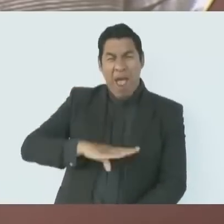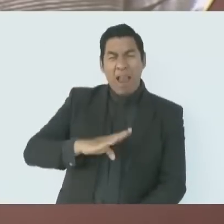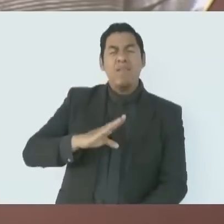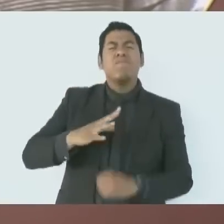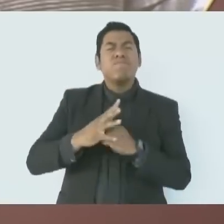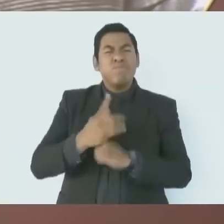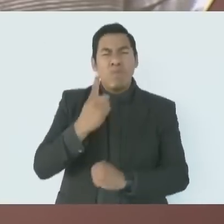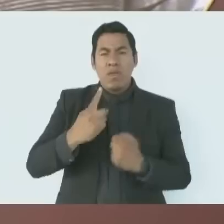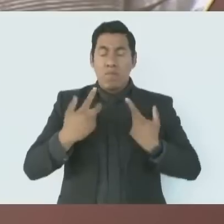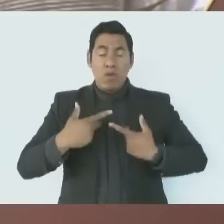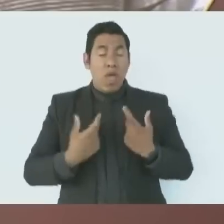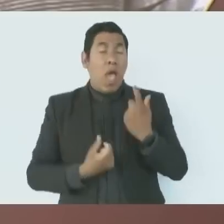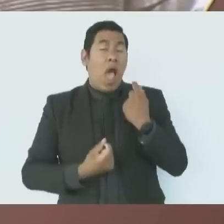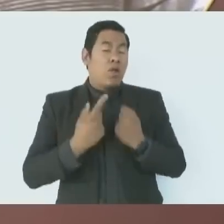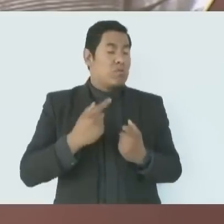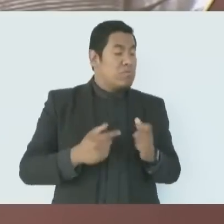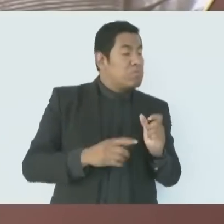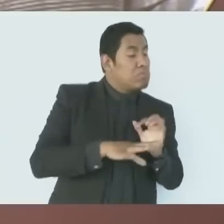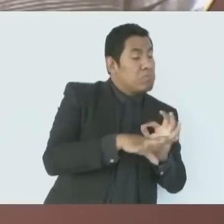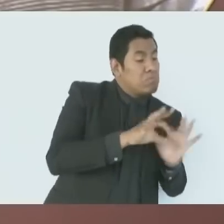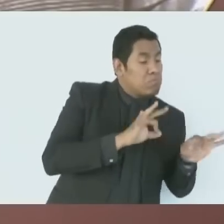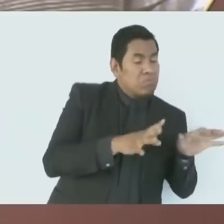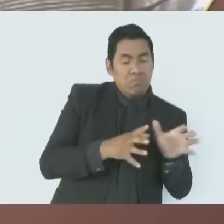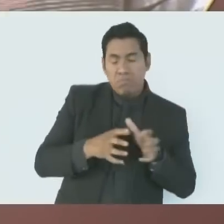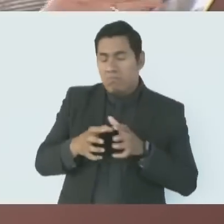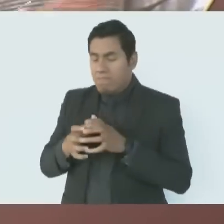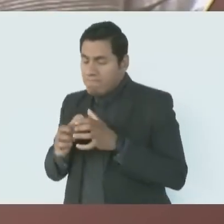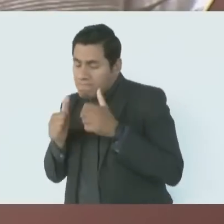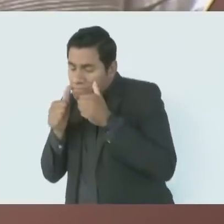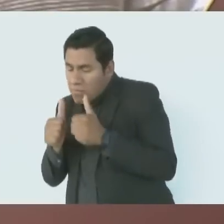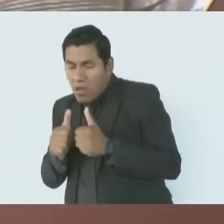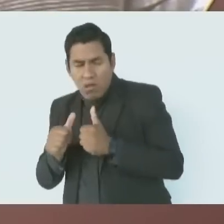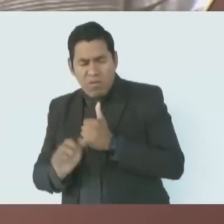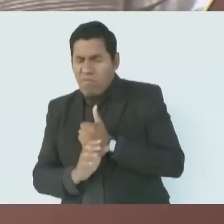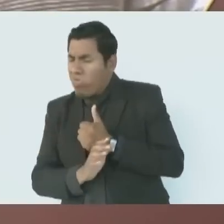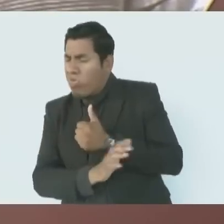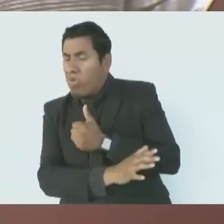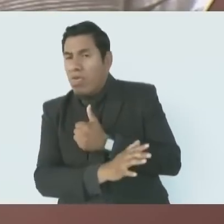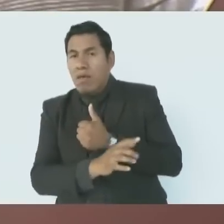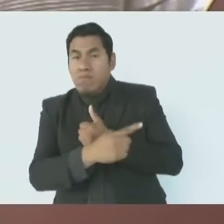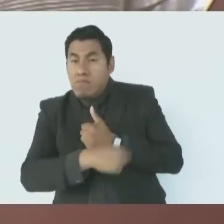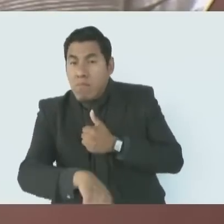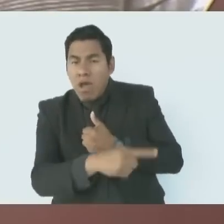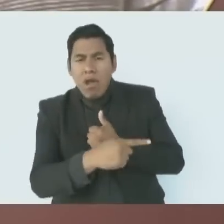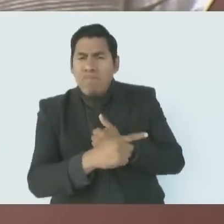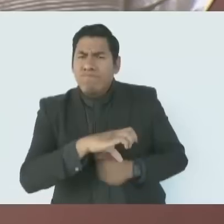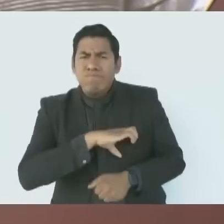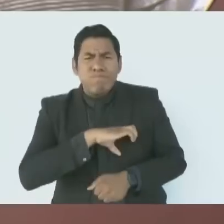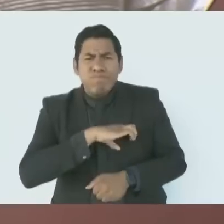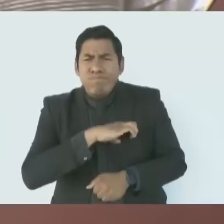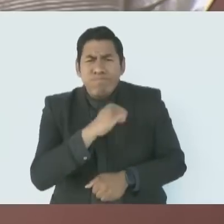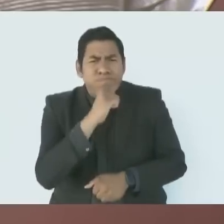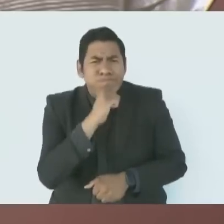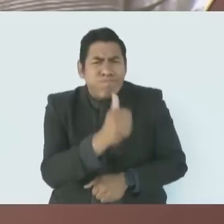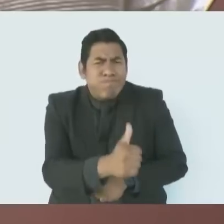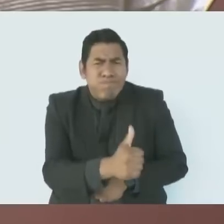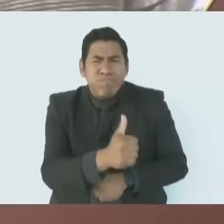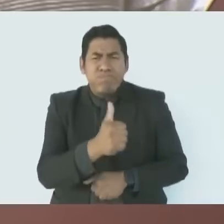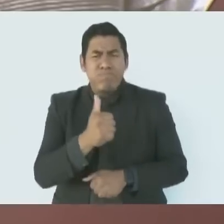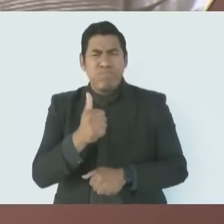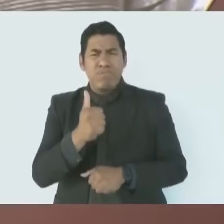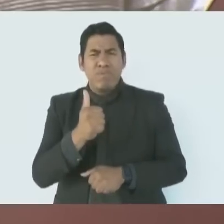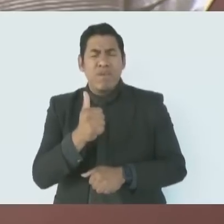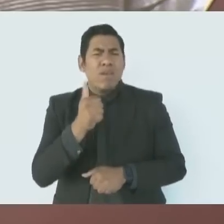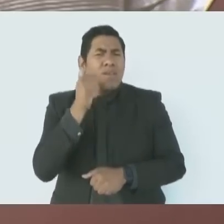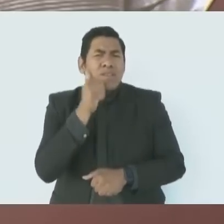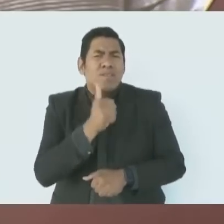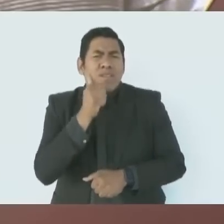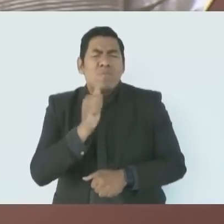nada más en nuestro país y que no querían a su pueblo que siempre miraron modelos de otros lados